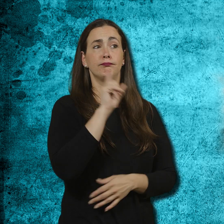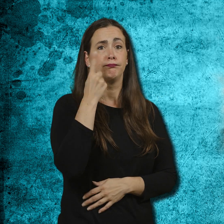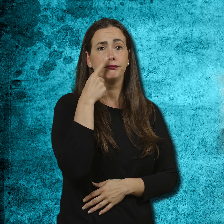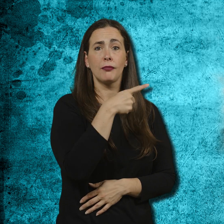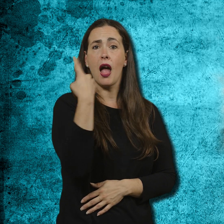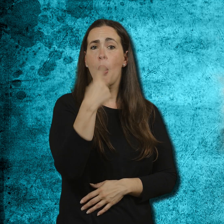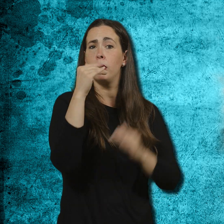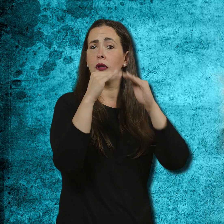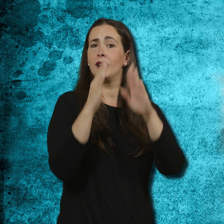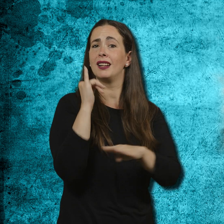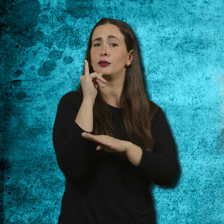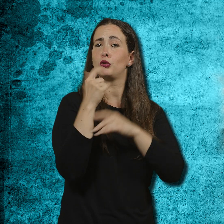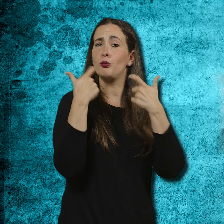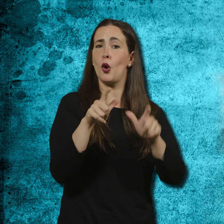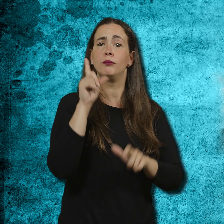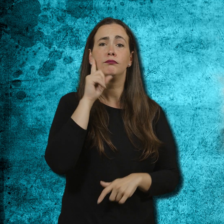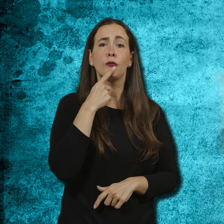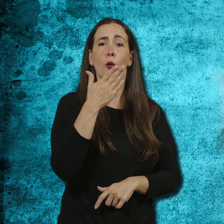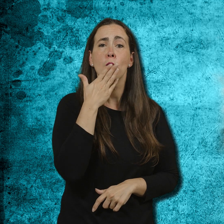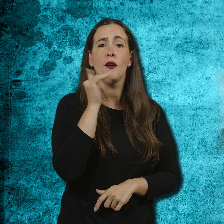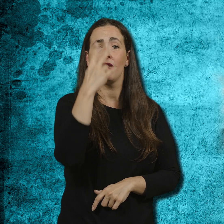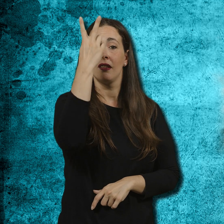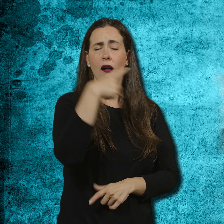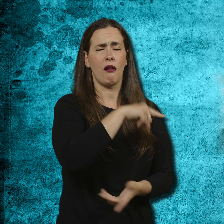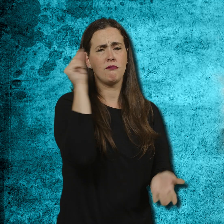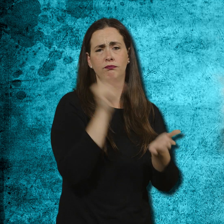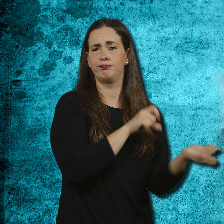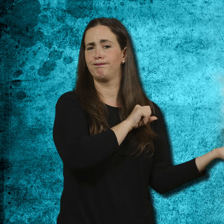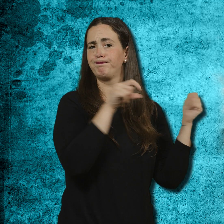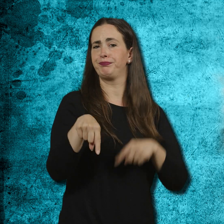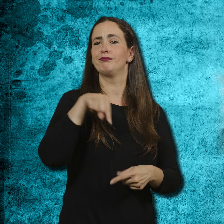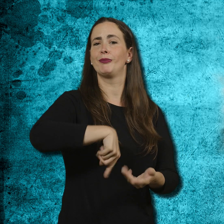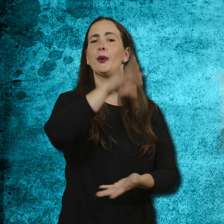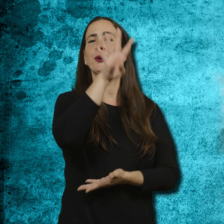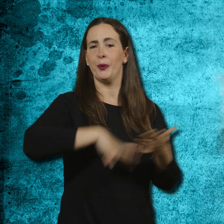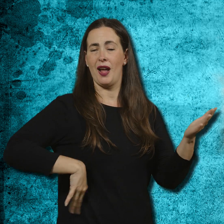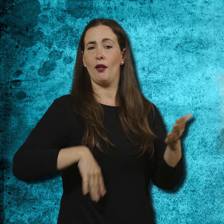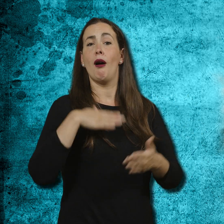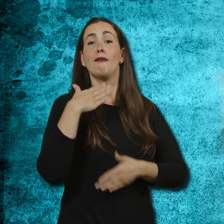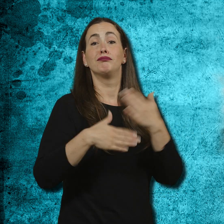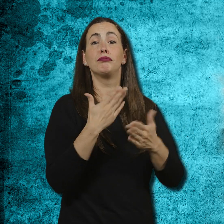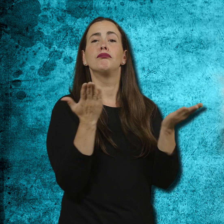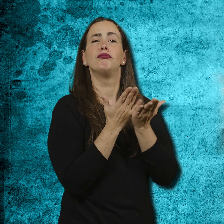però assabentada de l'existència de l'Institut Educatiu de Sordmuts i Cecs, es va traslladar a Barcelona i,